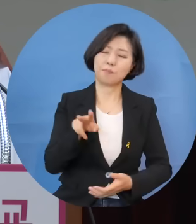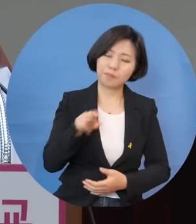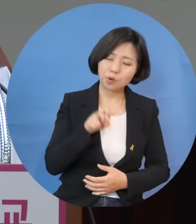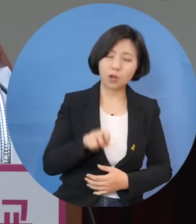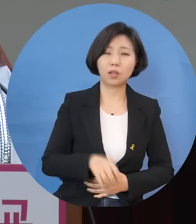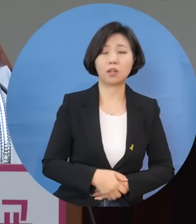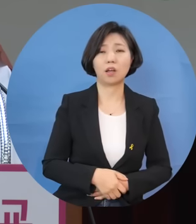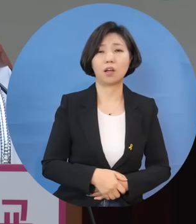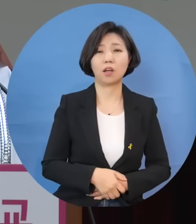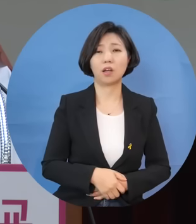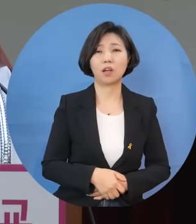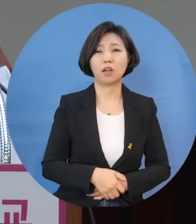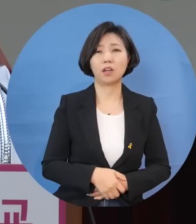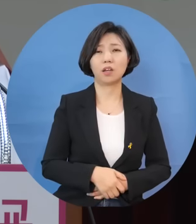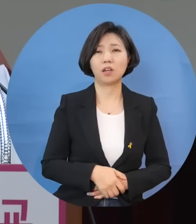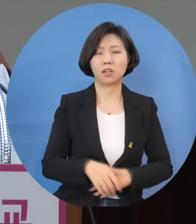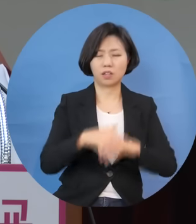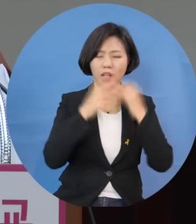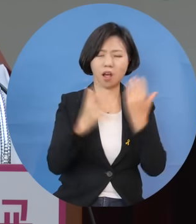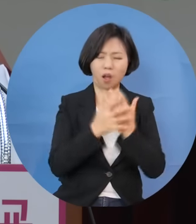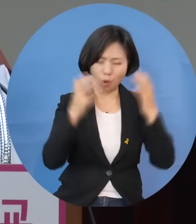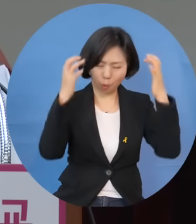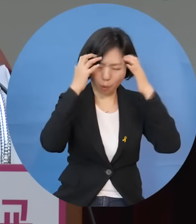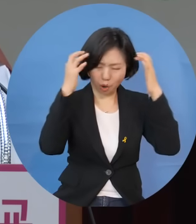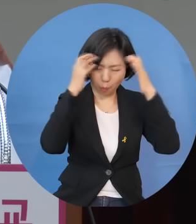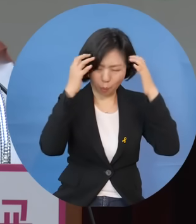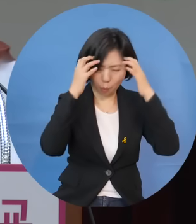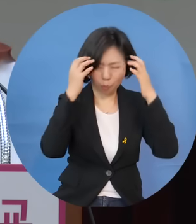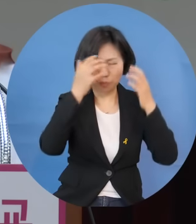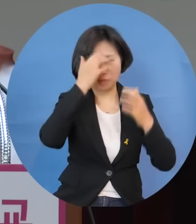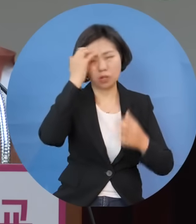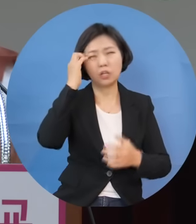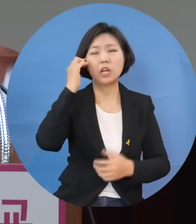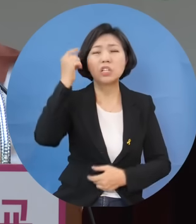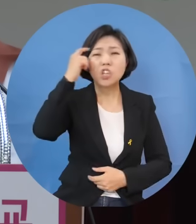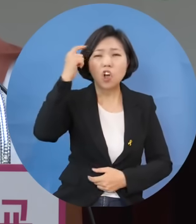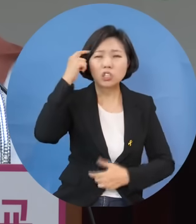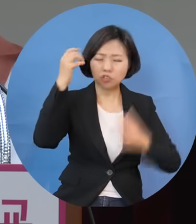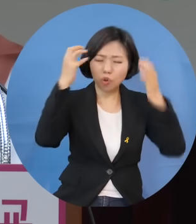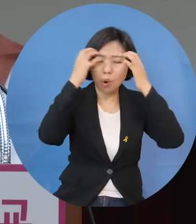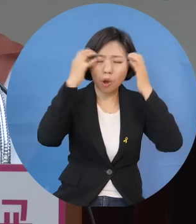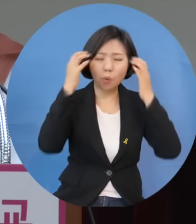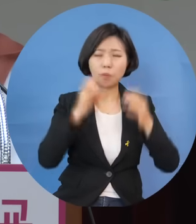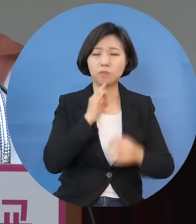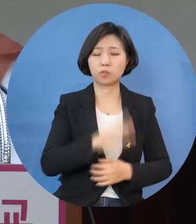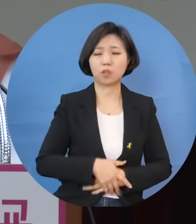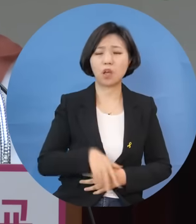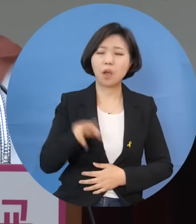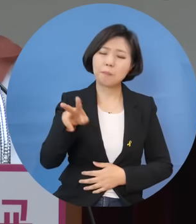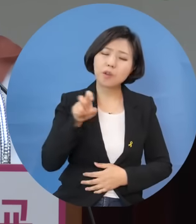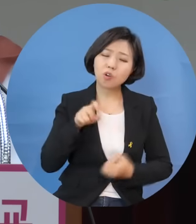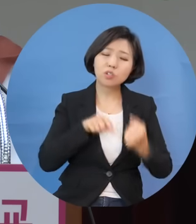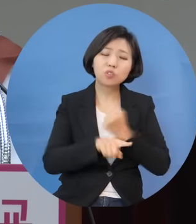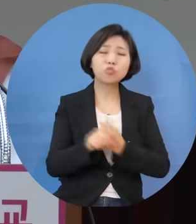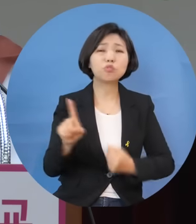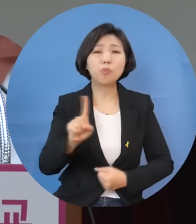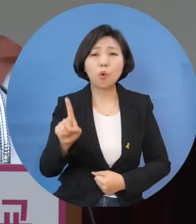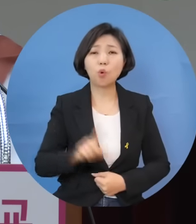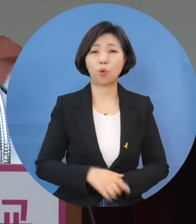이런 게 모두 정신적으로 '괴로움'에 들어가거든요. 그런 걸 살펴서 마음에 미워함이 있으면 "왜 미워하지?"